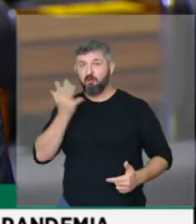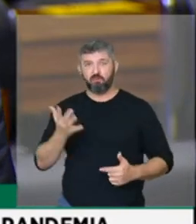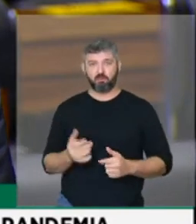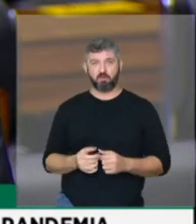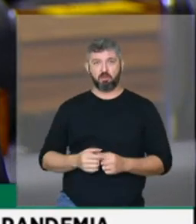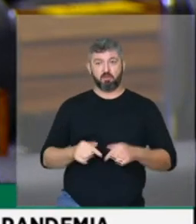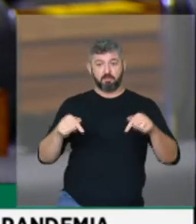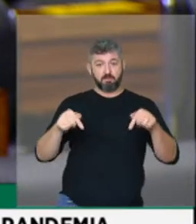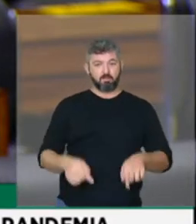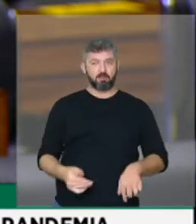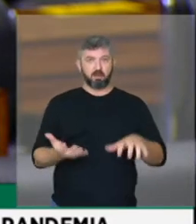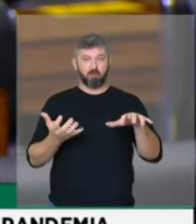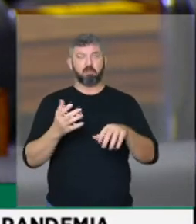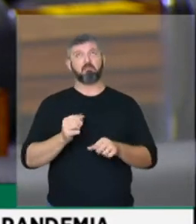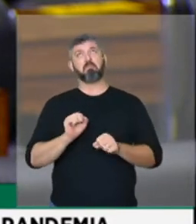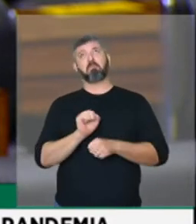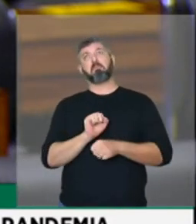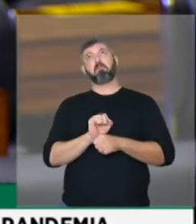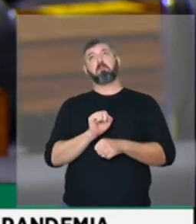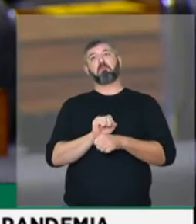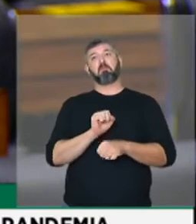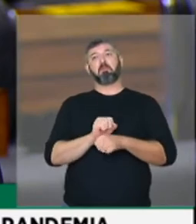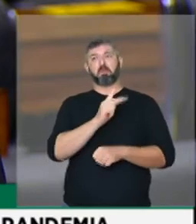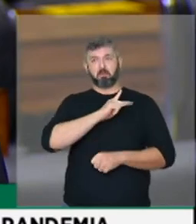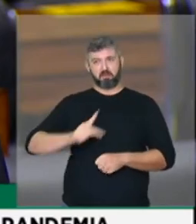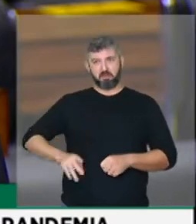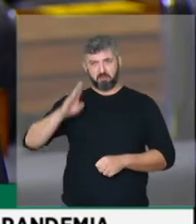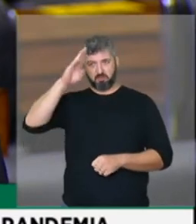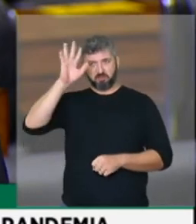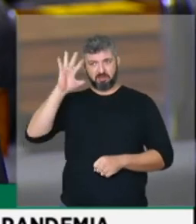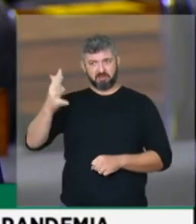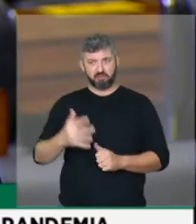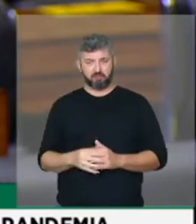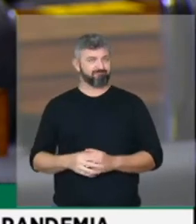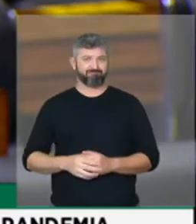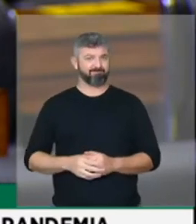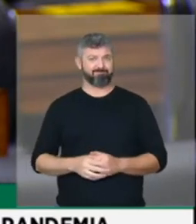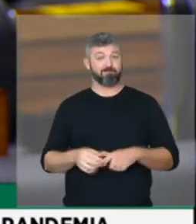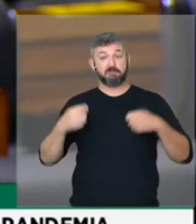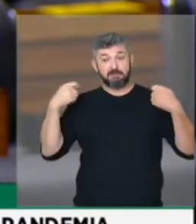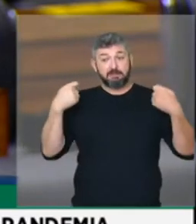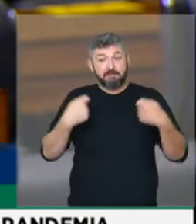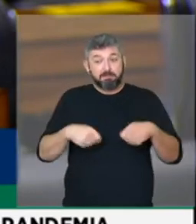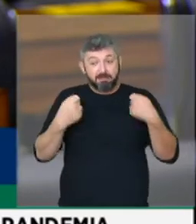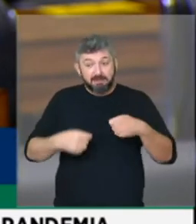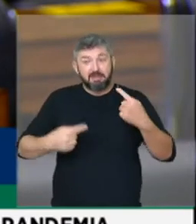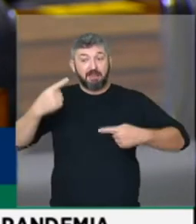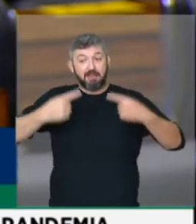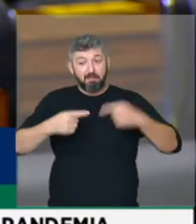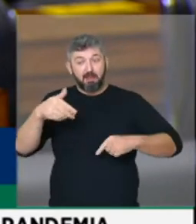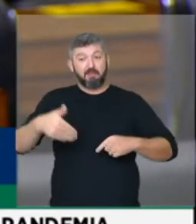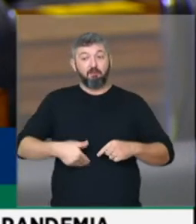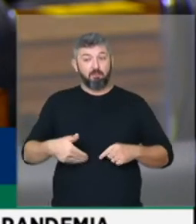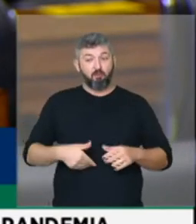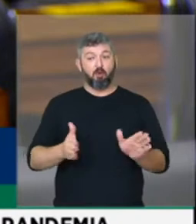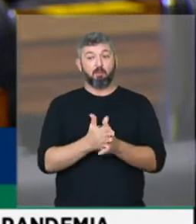CONGRESSO NÃO DÁ PARA FICAR ESPERANDO O PRESIDENTE DA REPÚBLICA TOMAR ALGUMA MEDIDA. A GENTE PRECISA TRAZER O DEBATE DA FOME E DA MISÉRIA PORQUE TAMBÉM O DEBATE DA